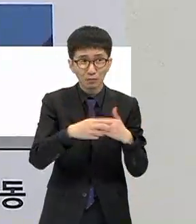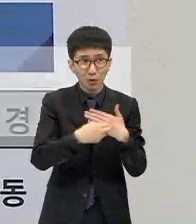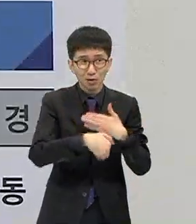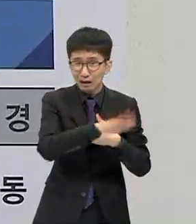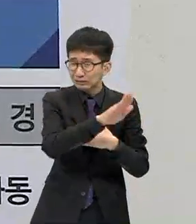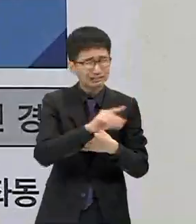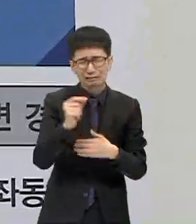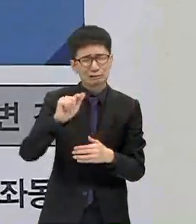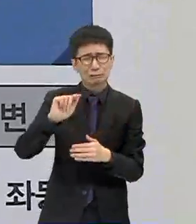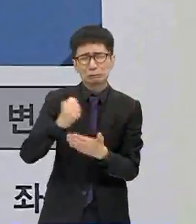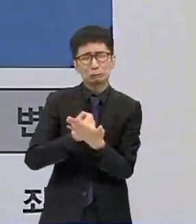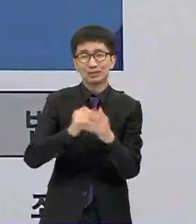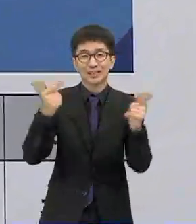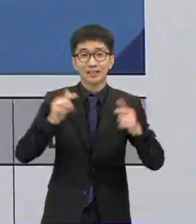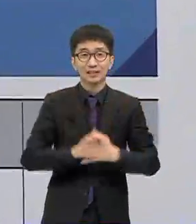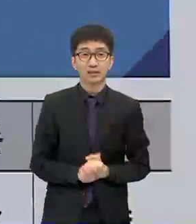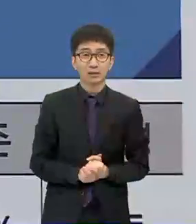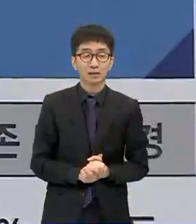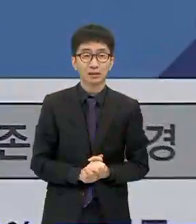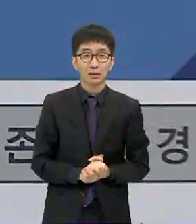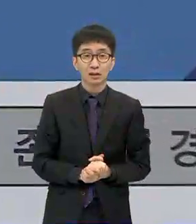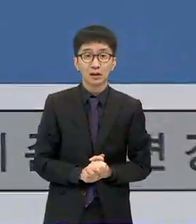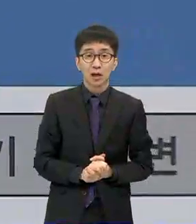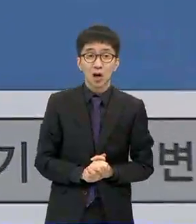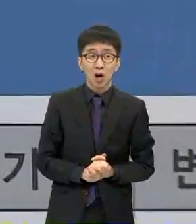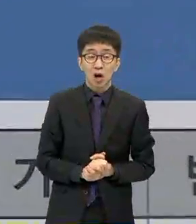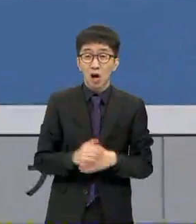(기자) 대형병원 쏠림을 막는 효과가 기대되는데 보완할 점은 있습니다.